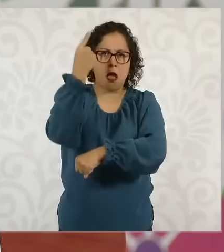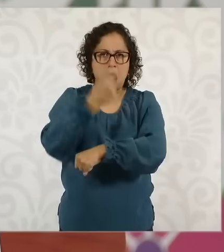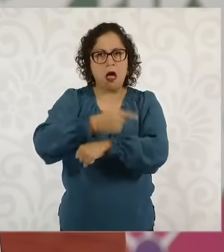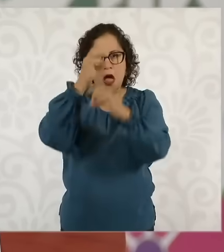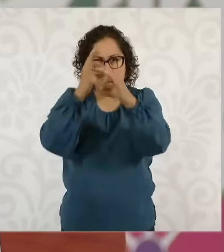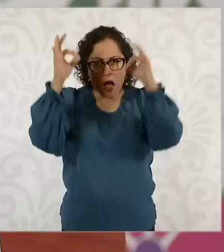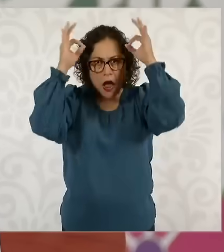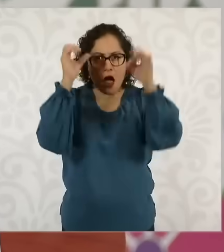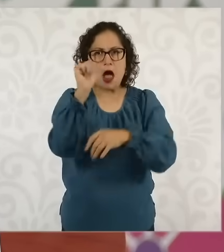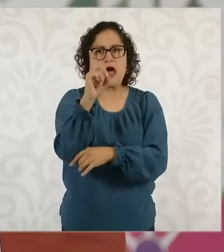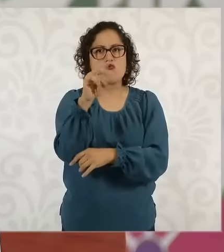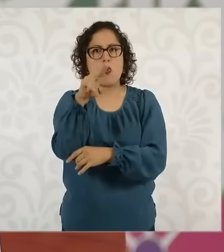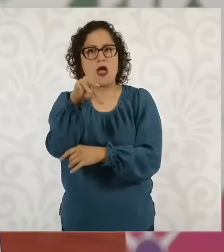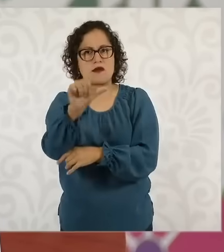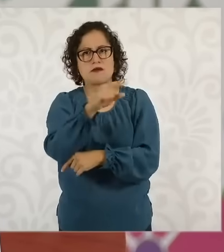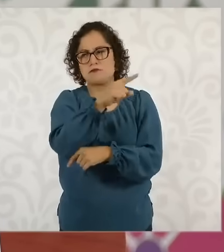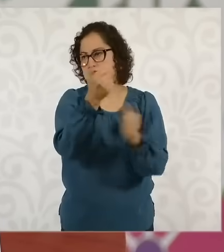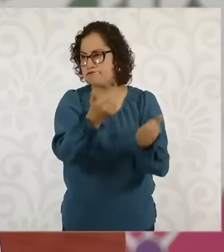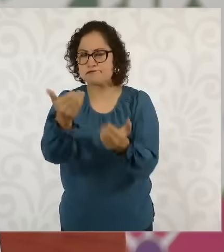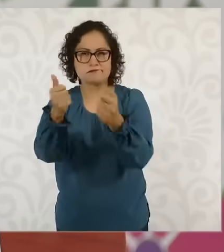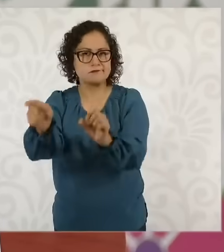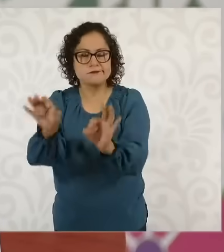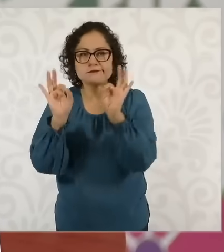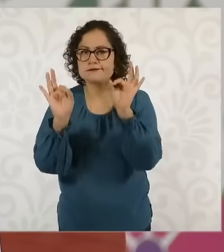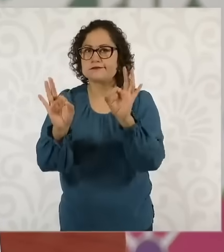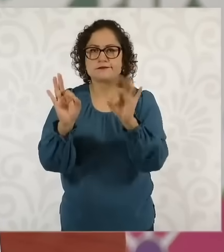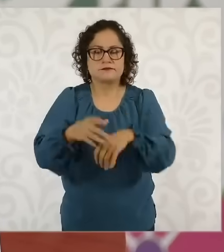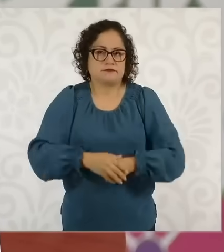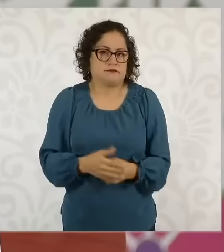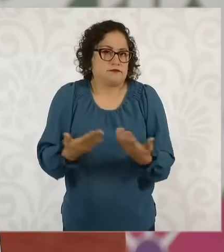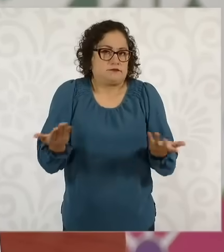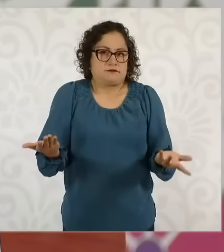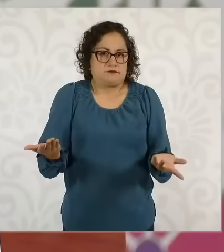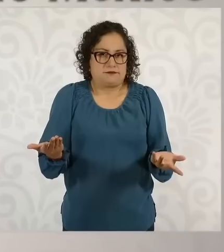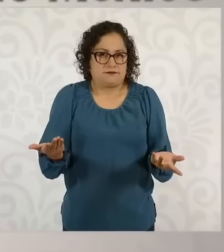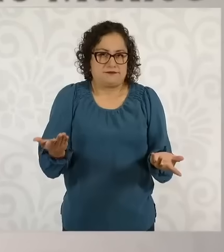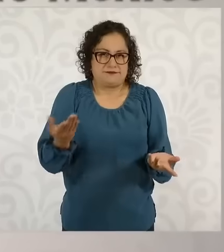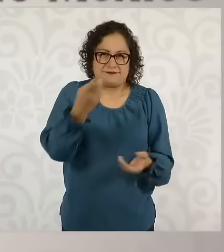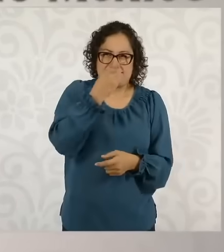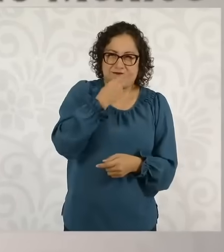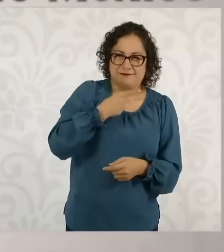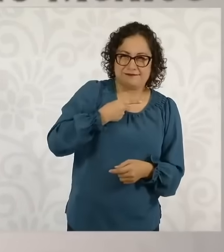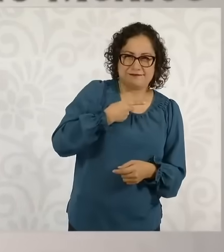sea mucho más eficiente la salida de carga y se va a estar en comunicación. No hay razón alguna